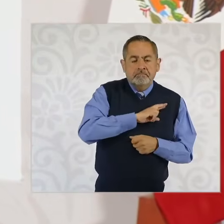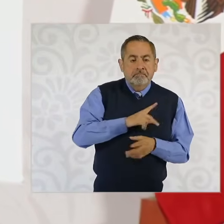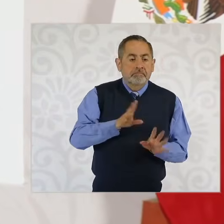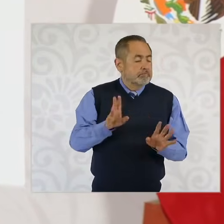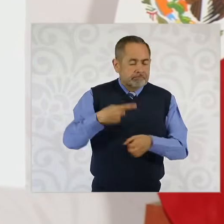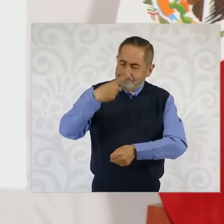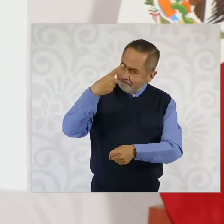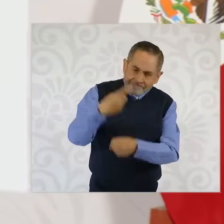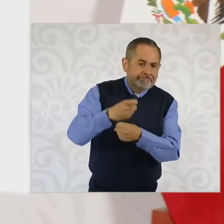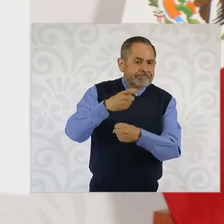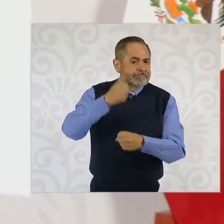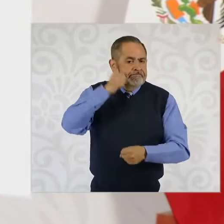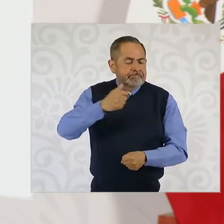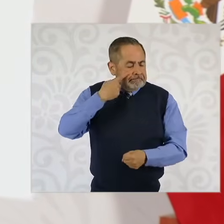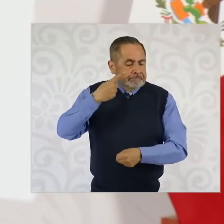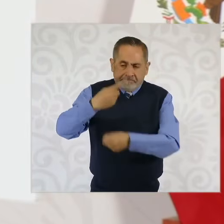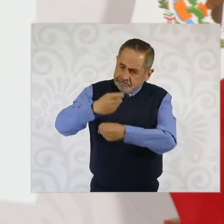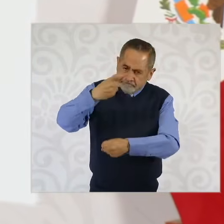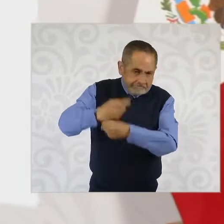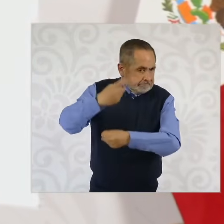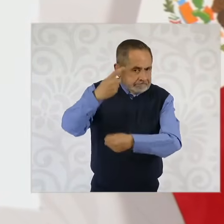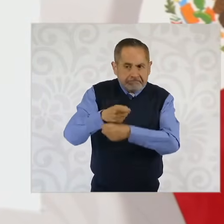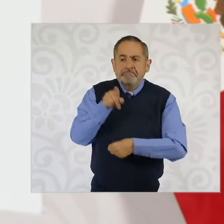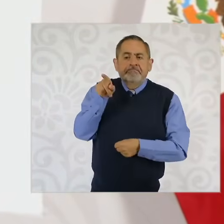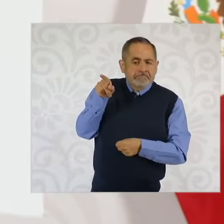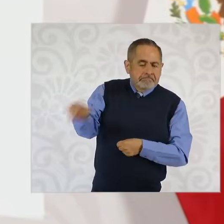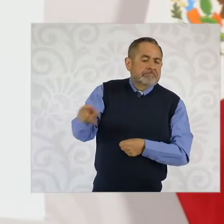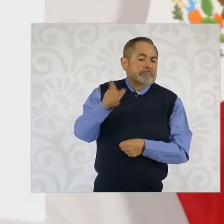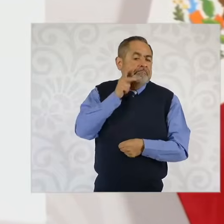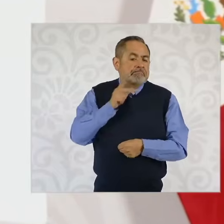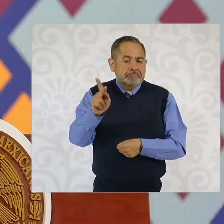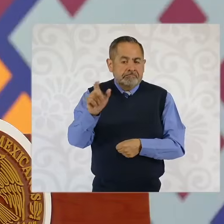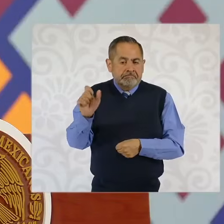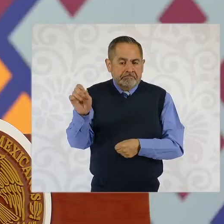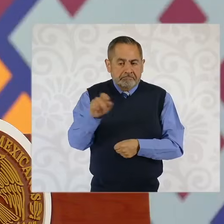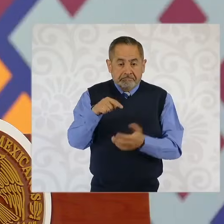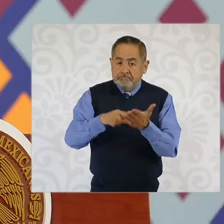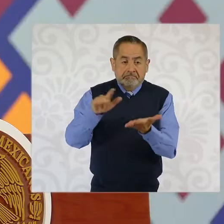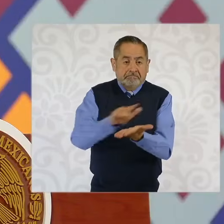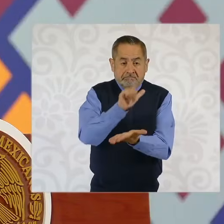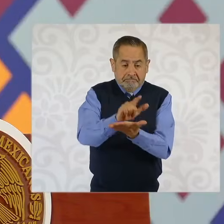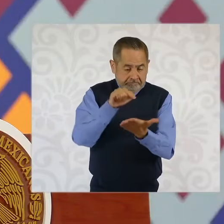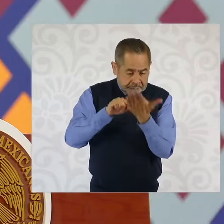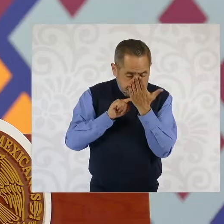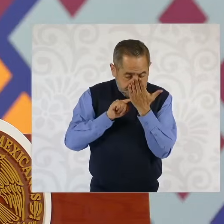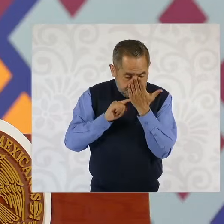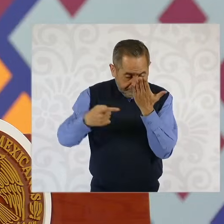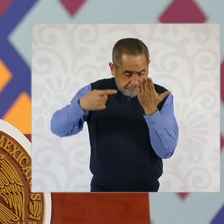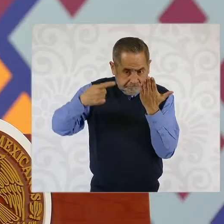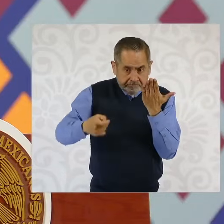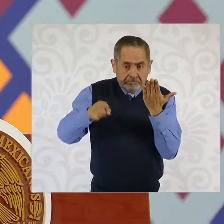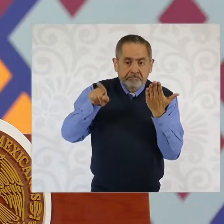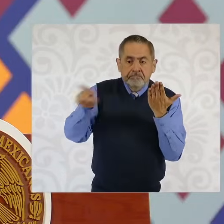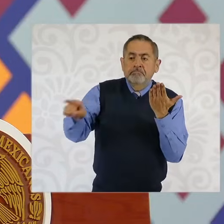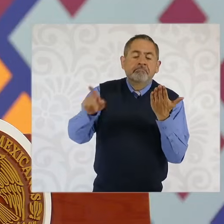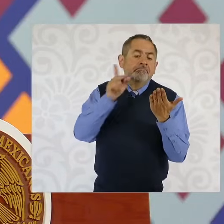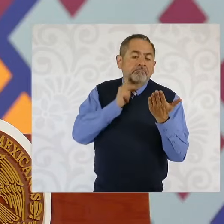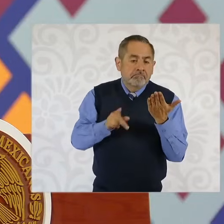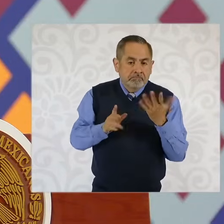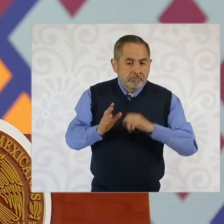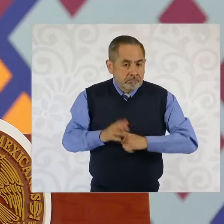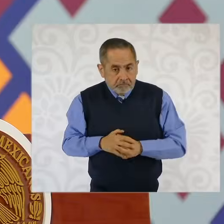mano en la asignación de de Los Pozos Pemex por ley y ya como Pemex no es considerado nuevamente